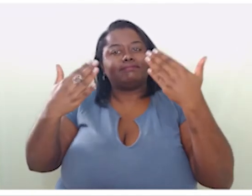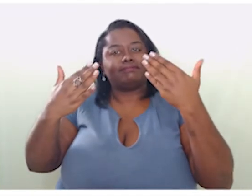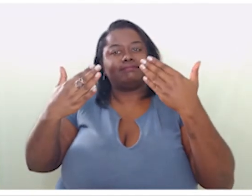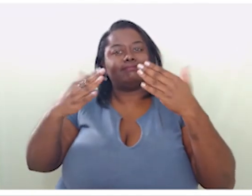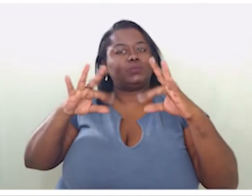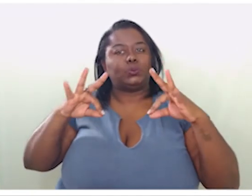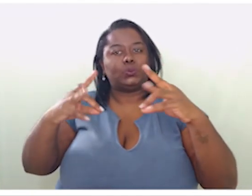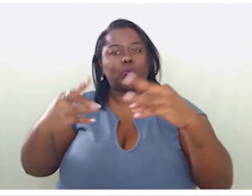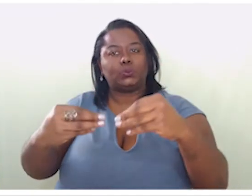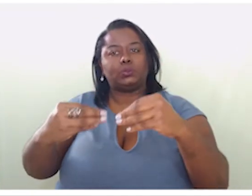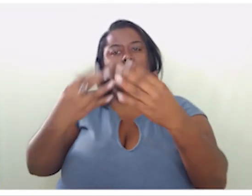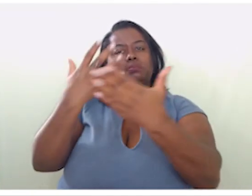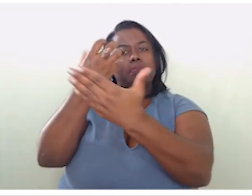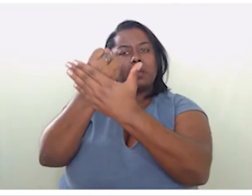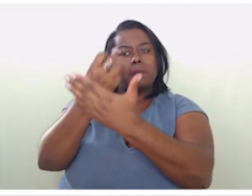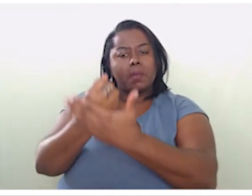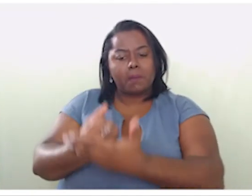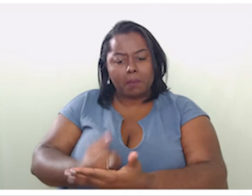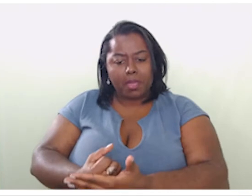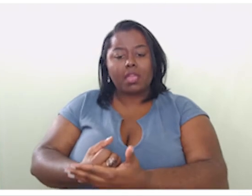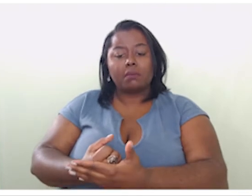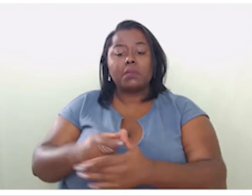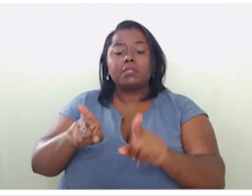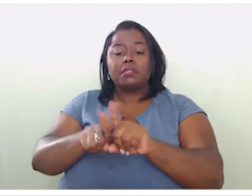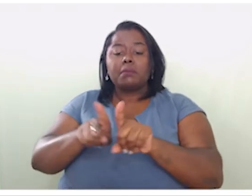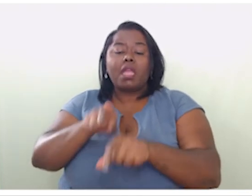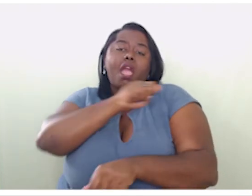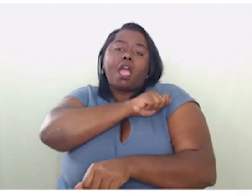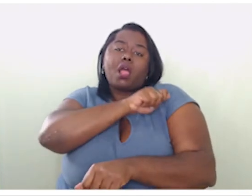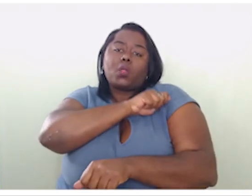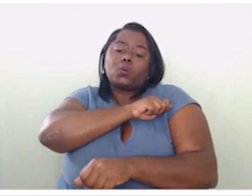Si miramos para el punto de vista pedagógico,